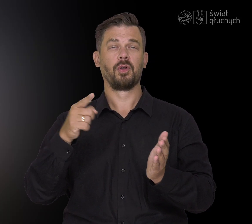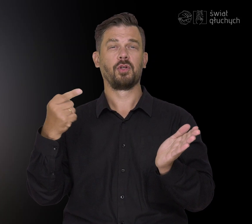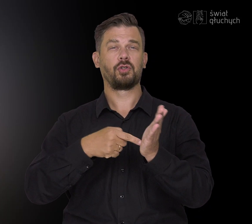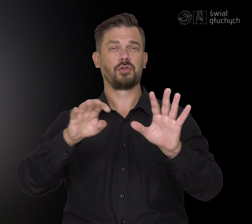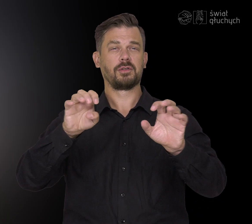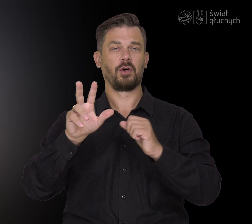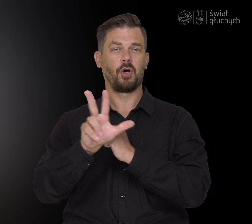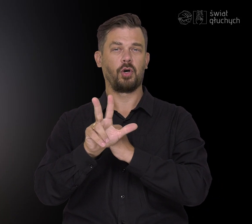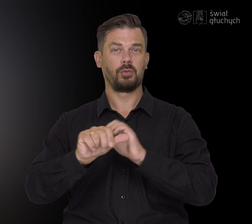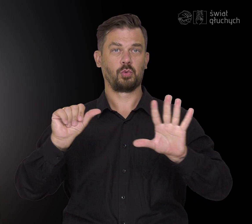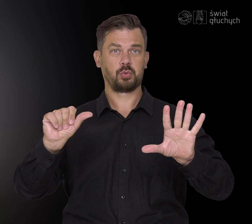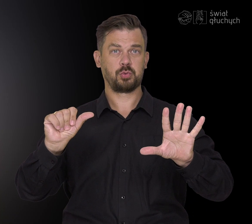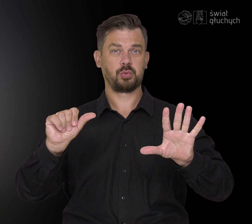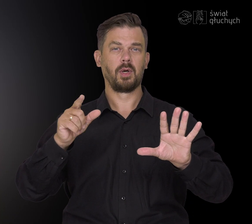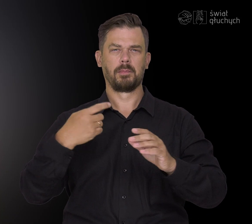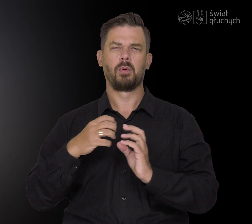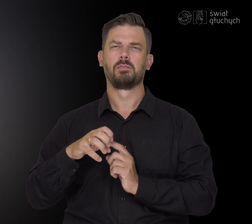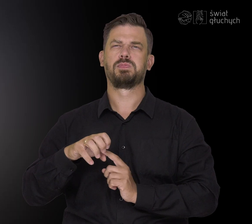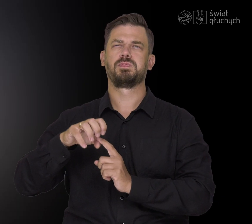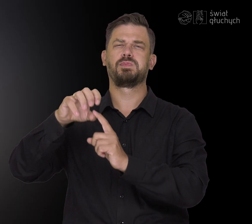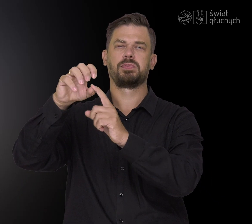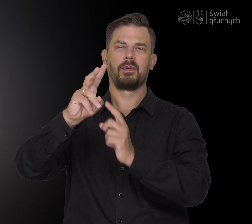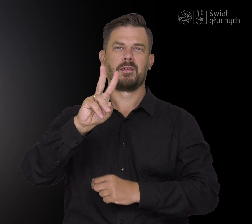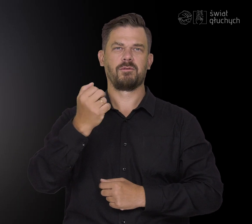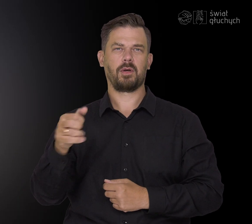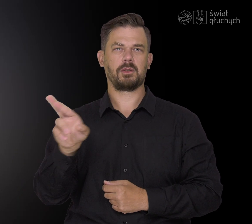Rok 1986 i misja sondy Voyager 2